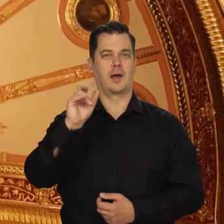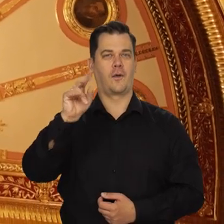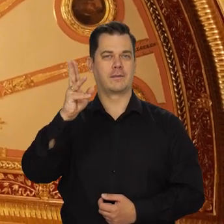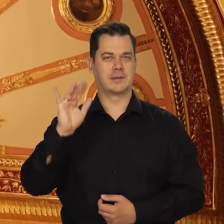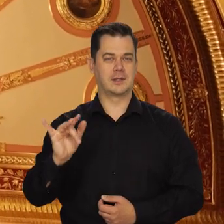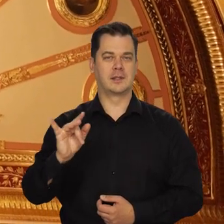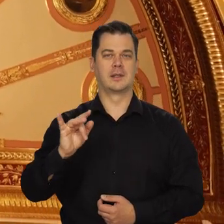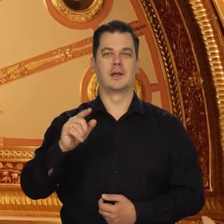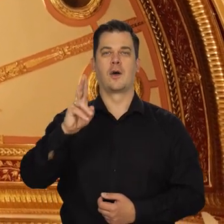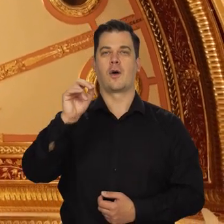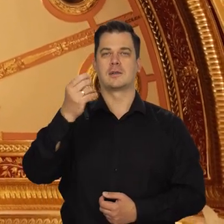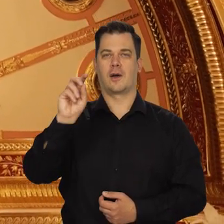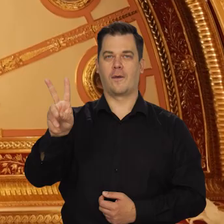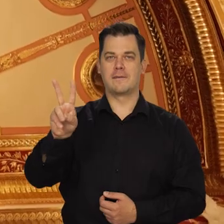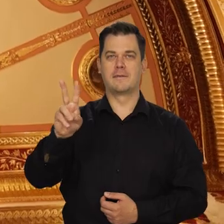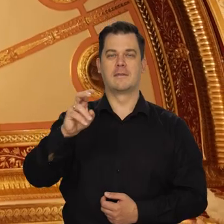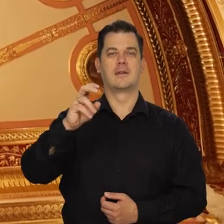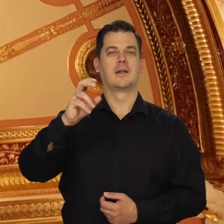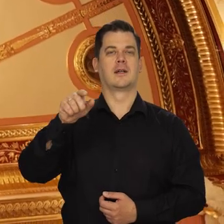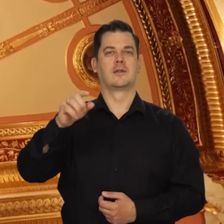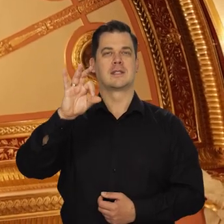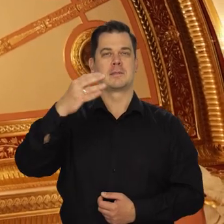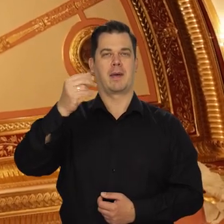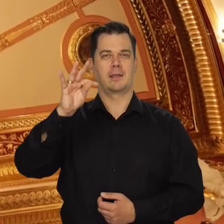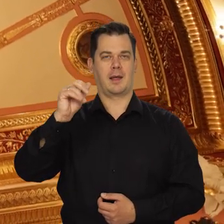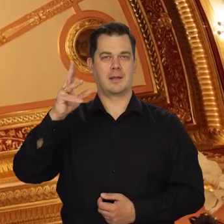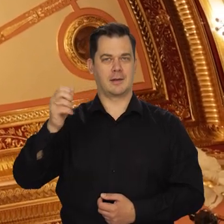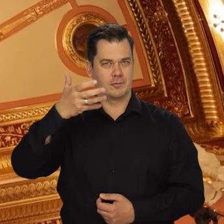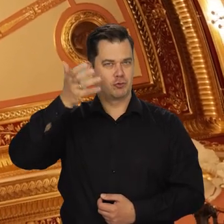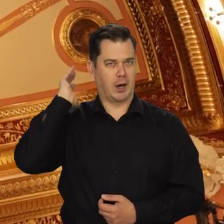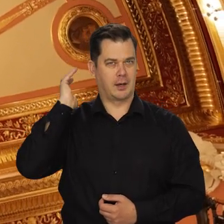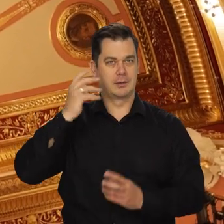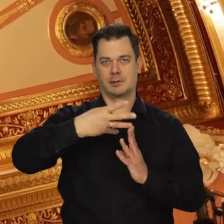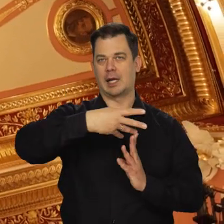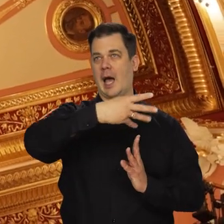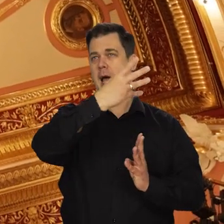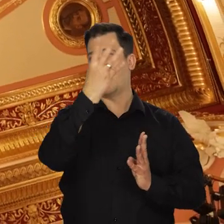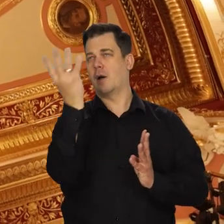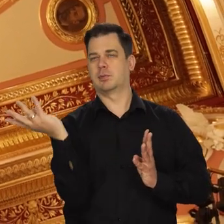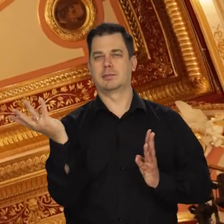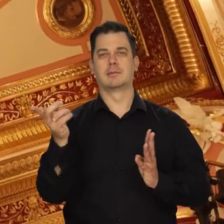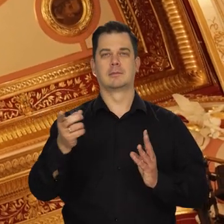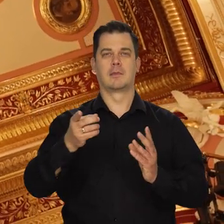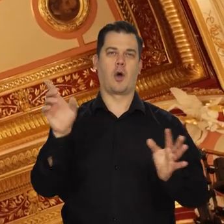Rimski-Korsakow i Czech Bedřich Smetana zamyka cały kanon kompozytorów.